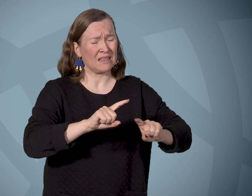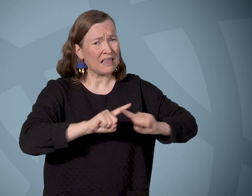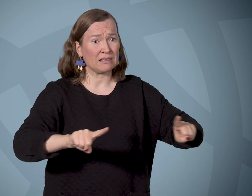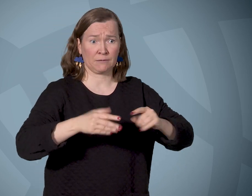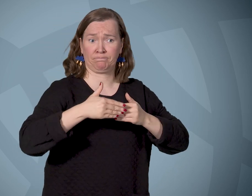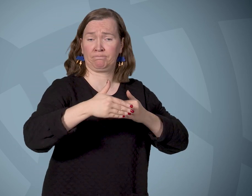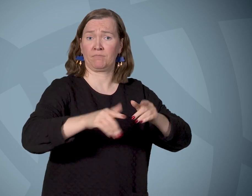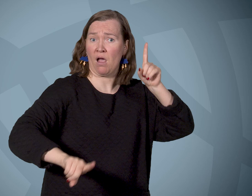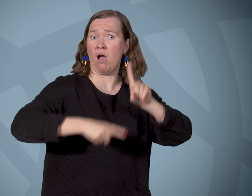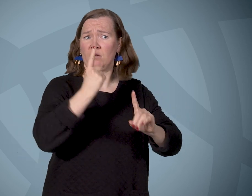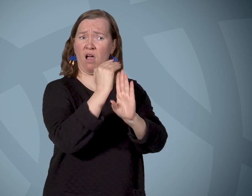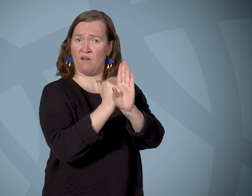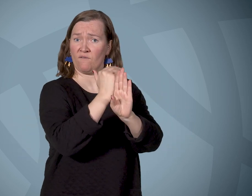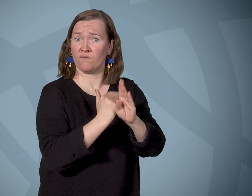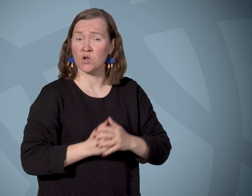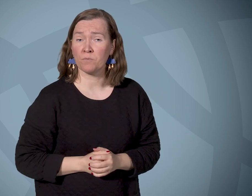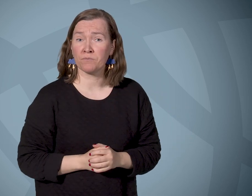Ja että arviointi käynnistetään pikaisesti.